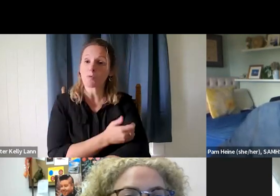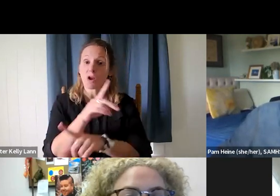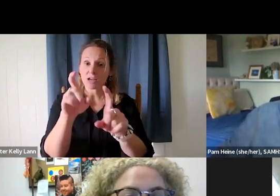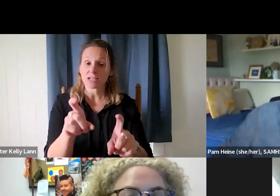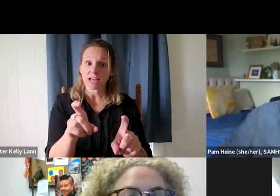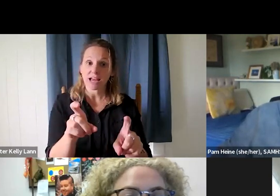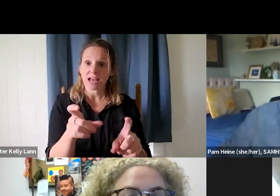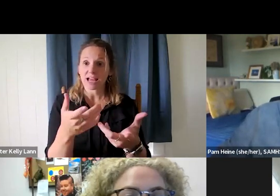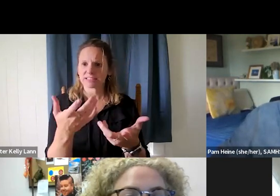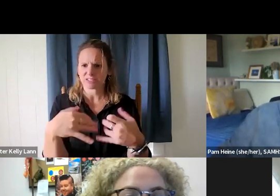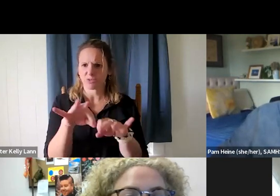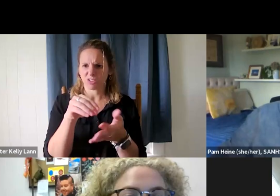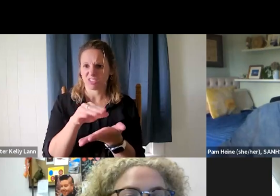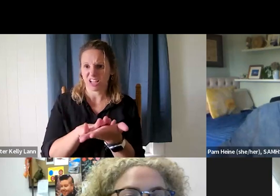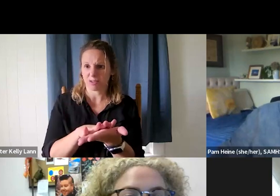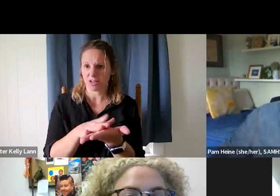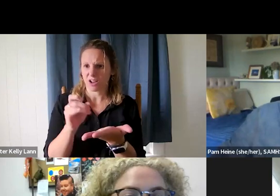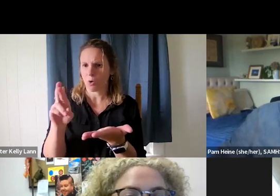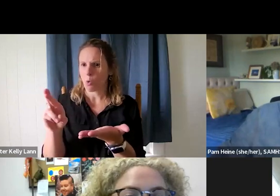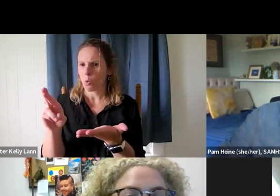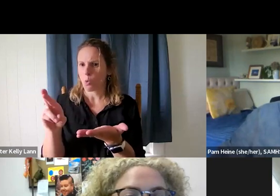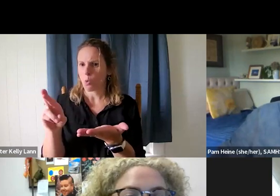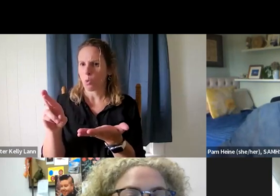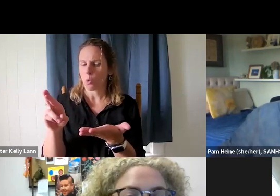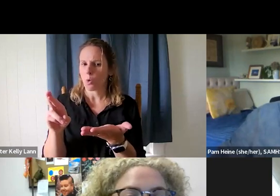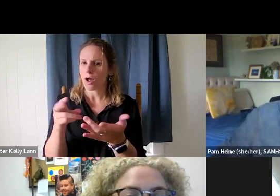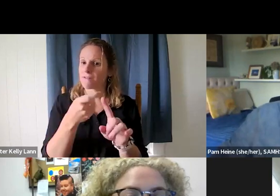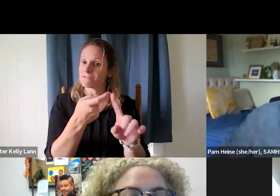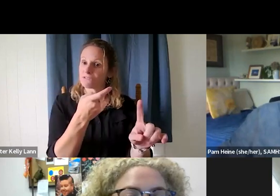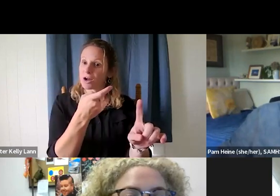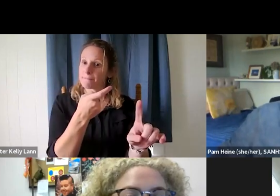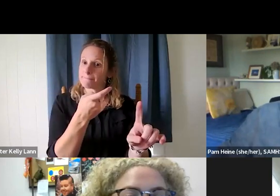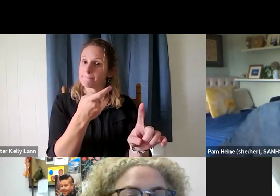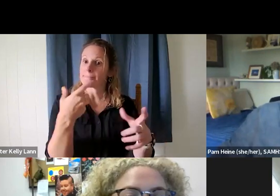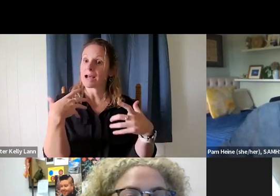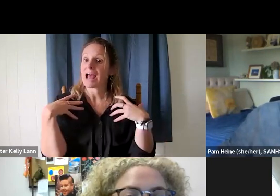administrada por un municipio local o si tiene que ser una prueba administrada por un profesional sanitario.